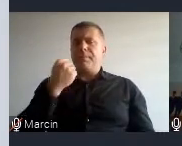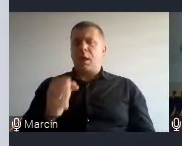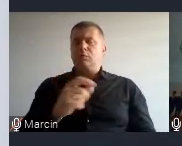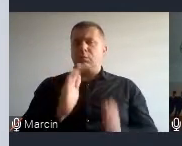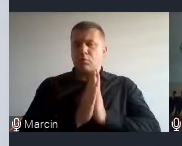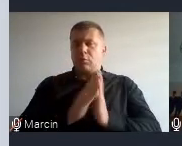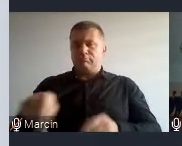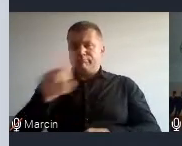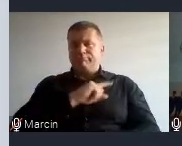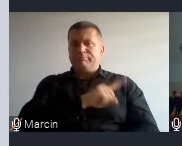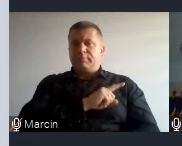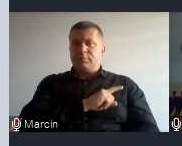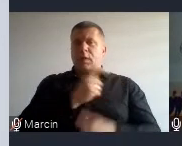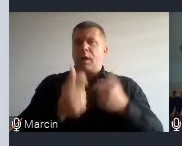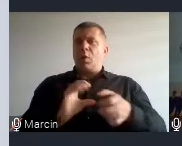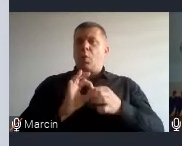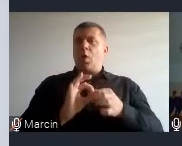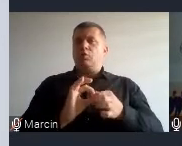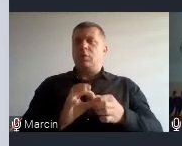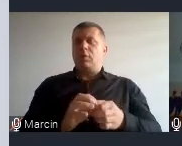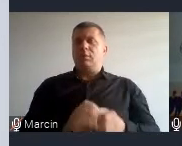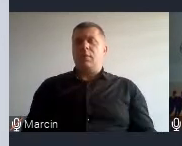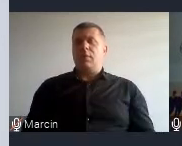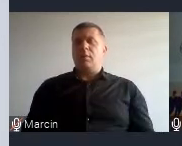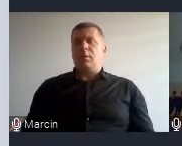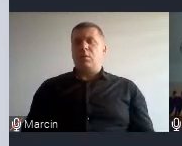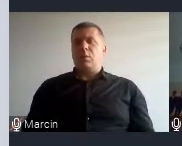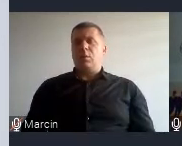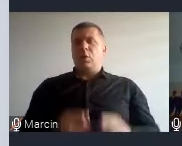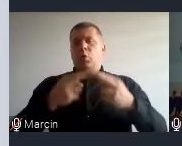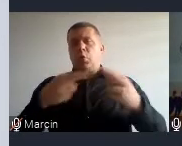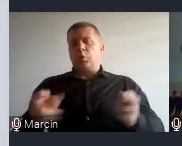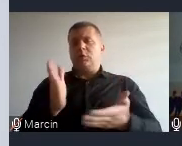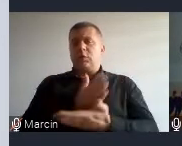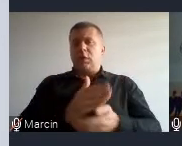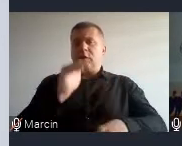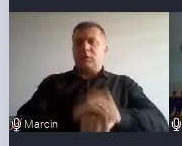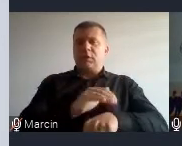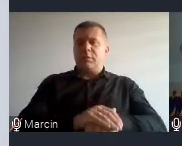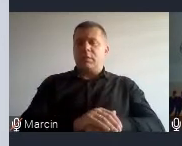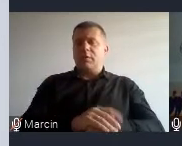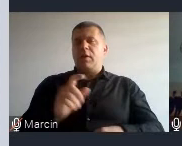przed łączeniem dla odmiany różnych części zamówienia w jedno zamówienie.